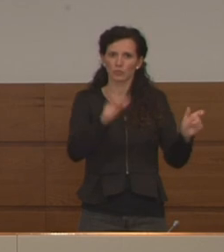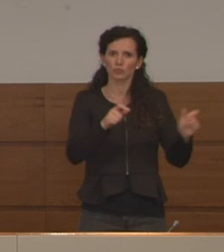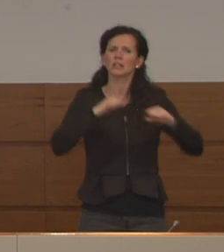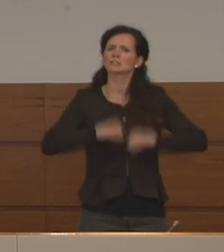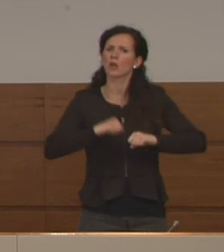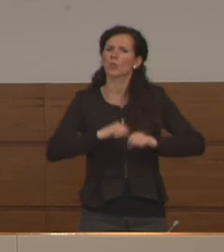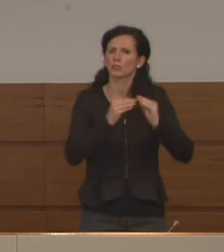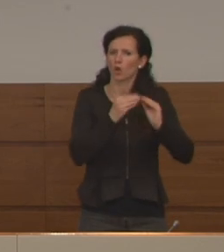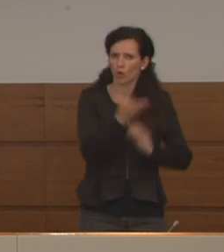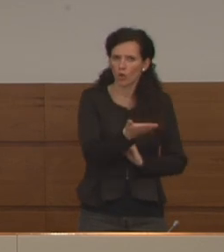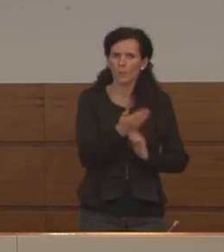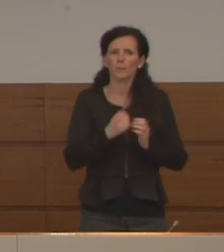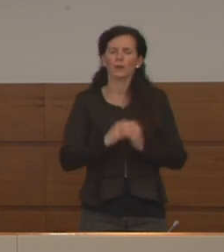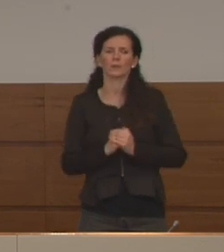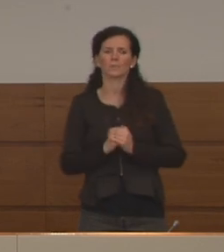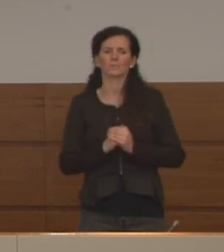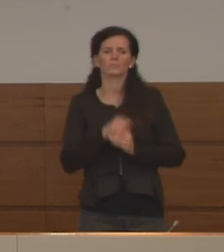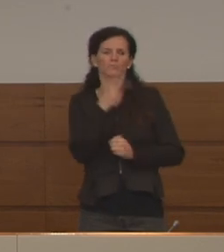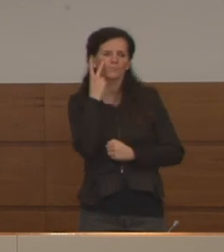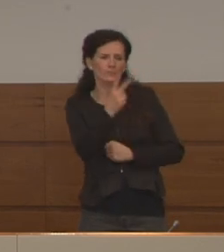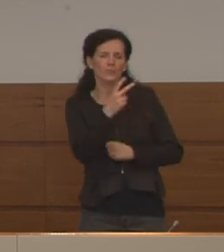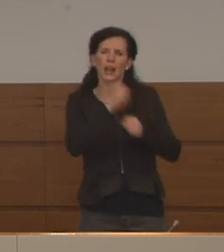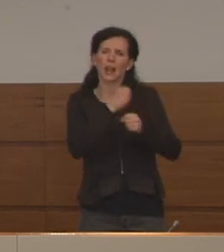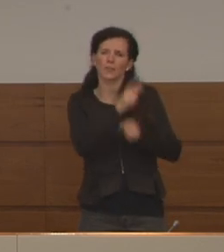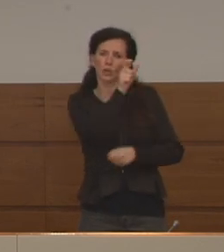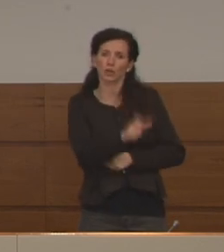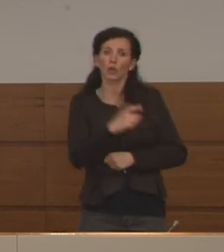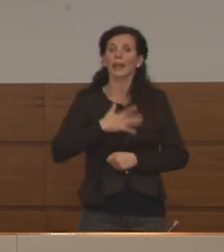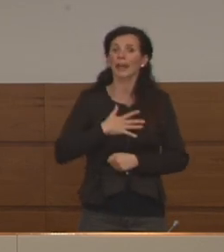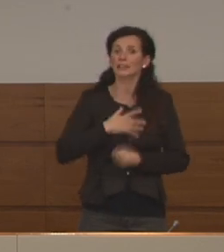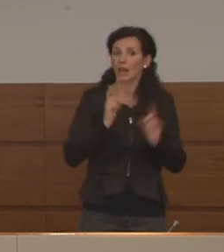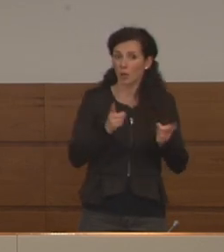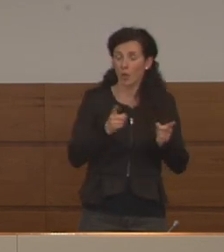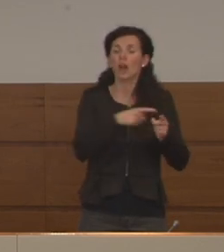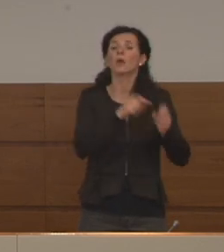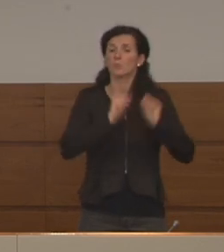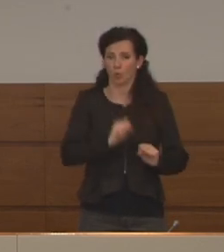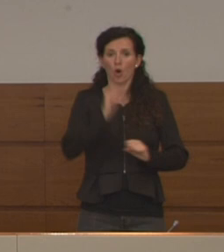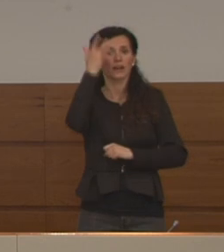l'appartenenza ad una classe d'eta che può essere a rischio, comprendere molto